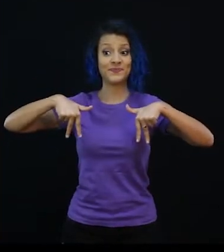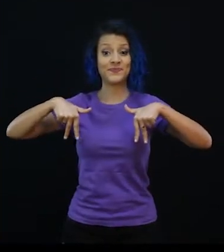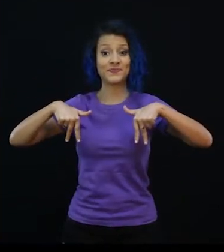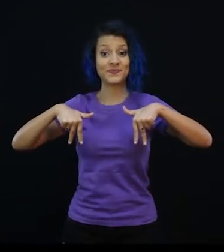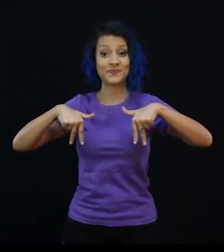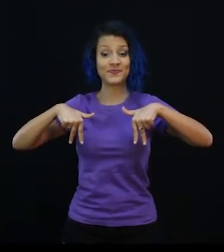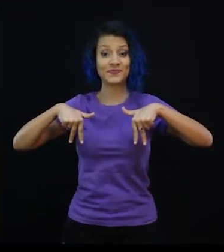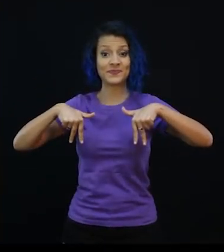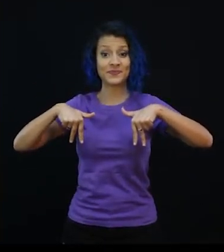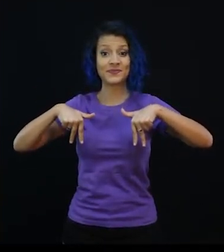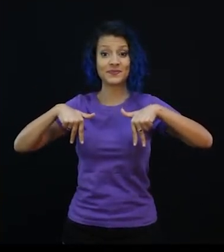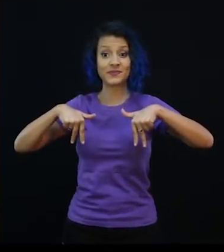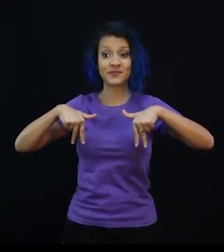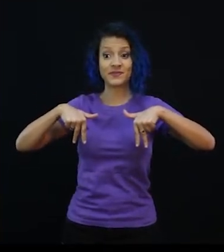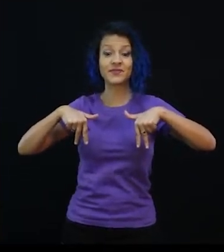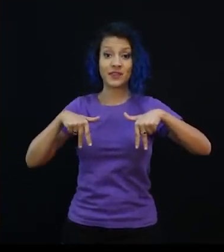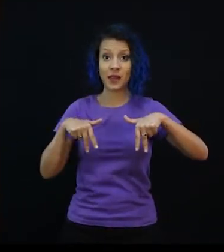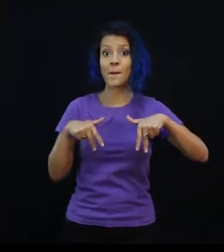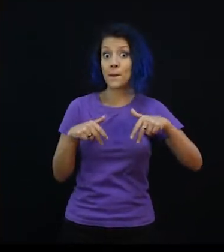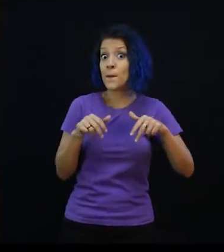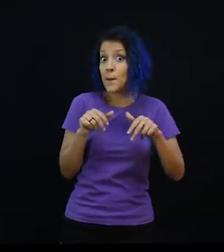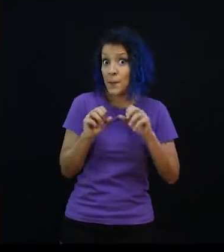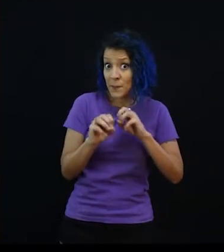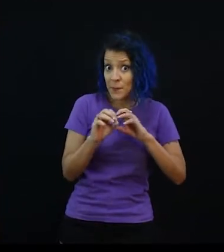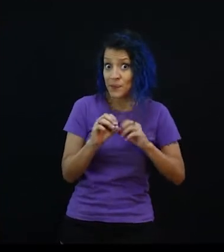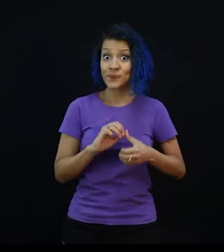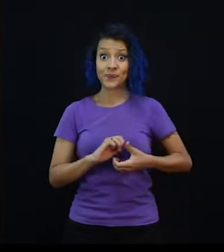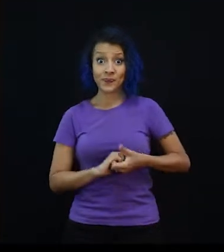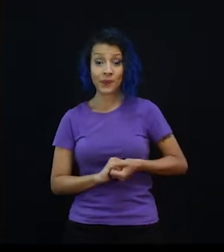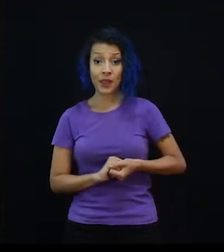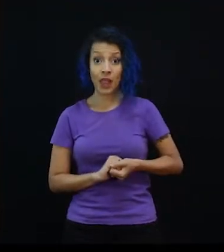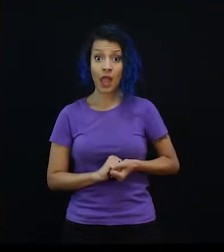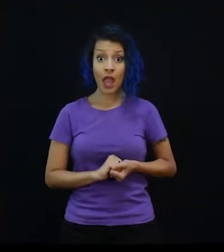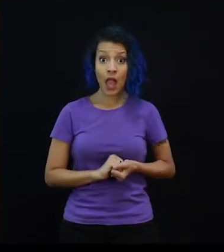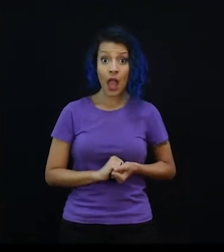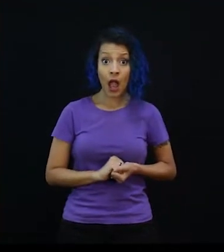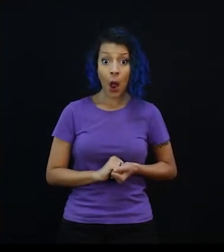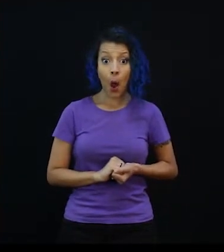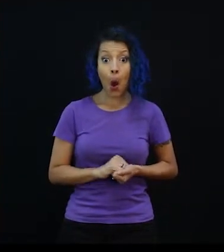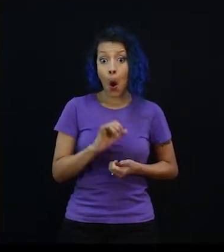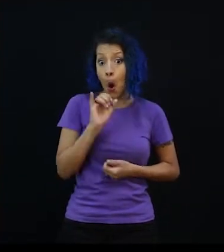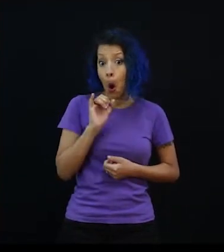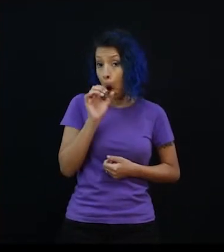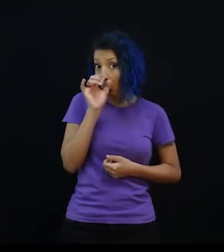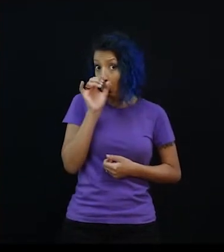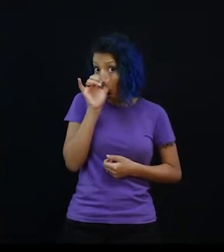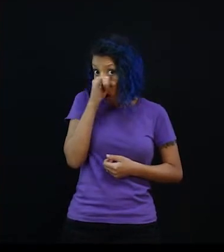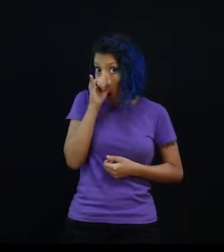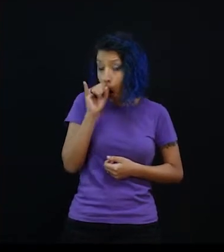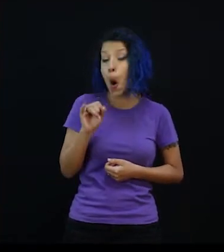Fica aqui comigo. Então é o seguinte: quando falar oin, oin a gente vai lavar